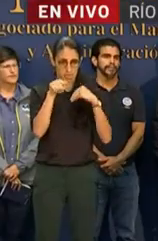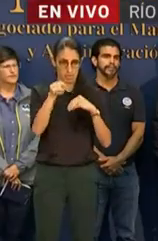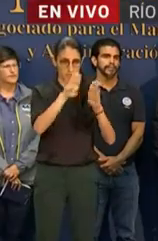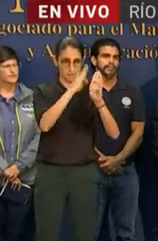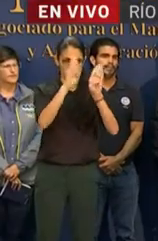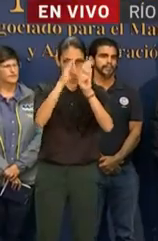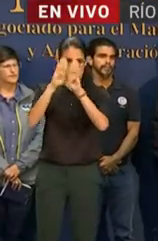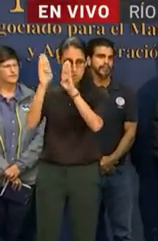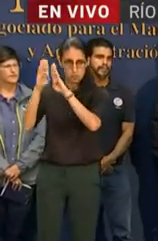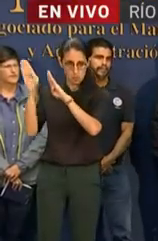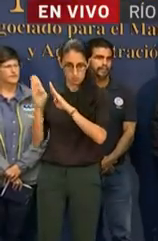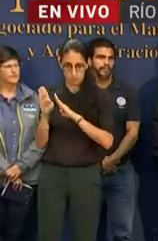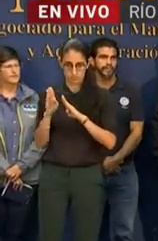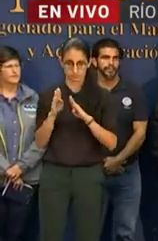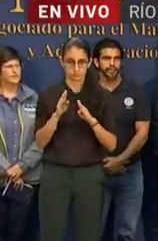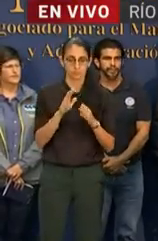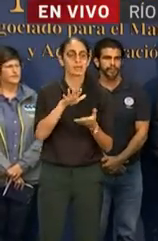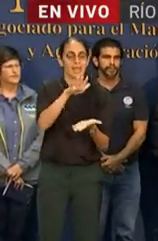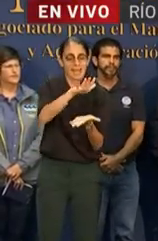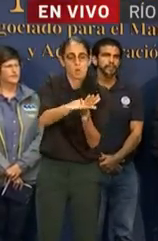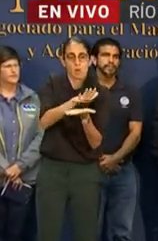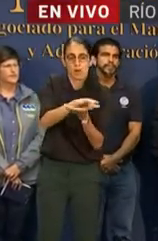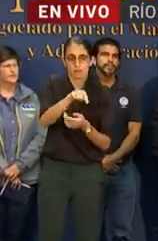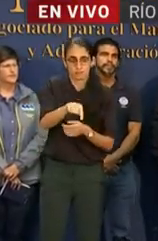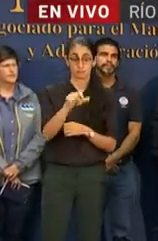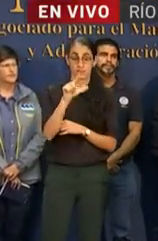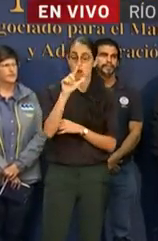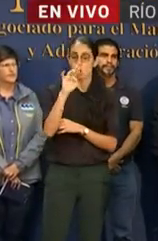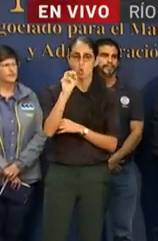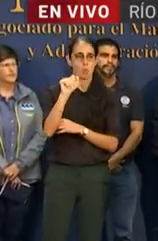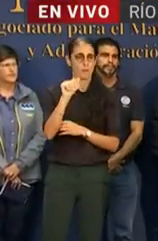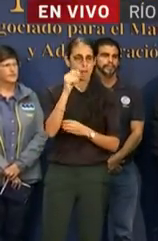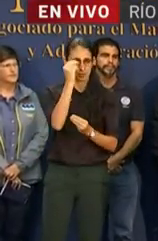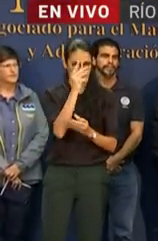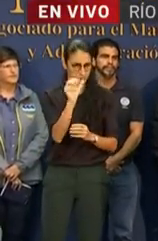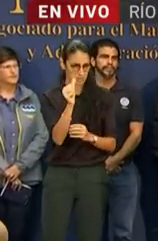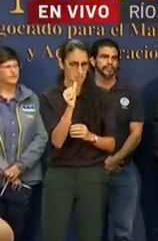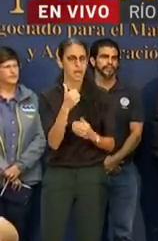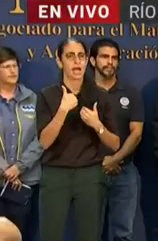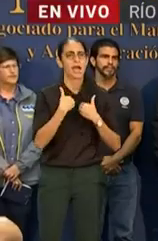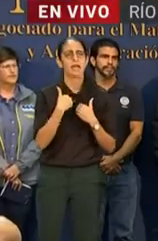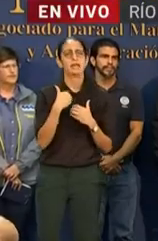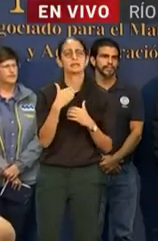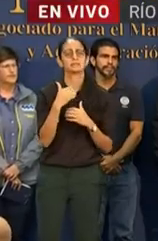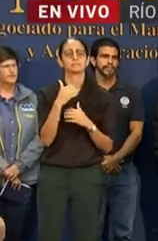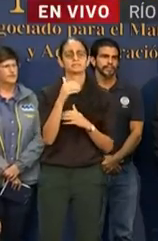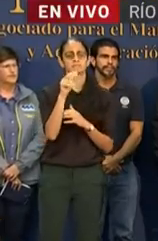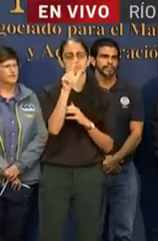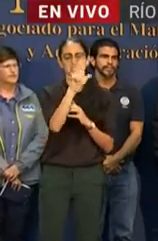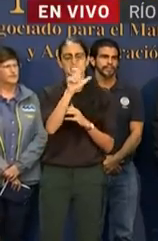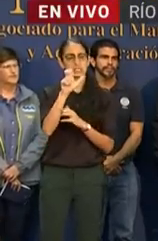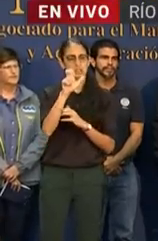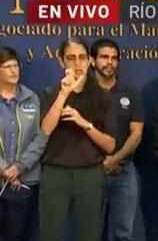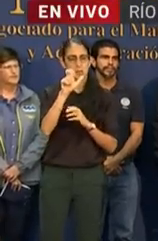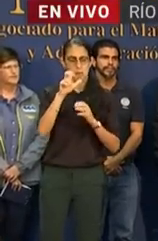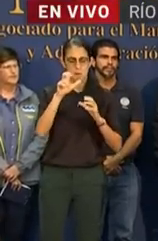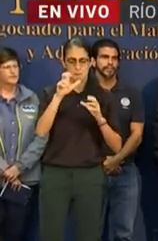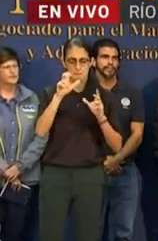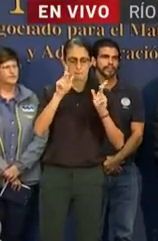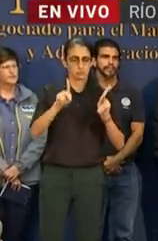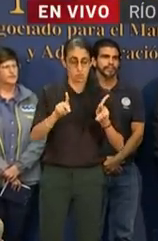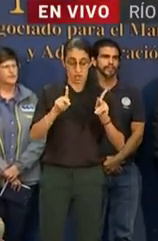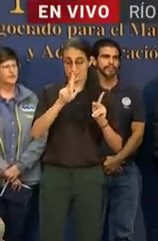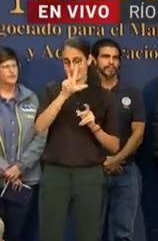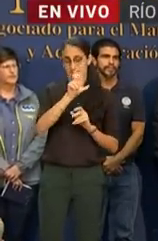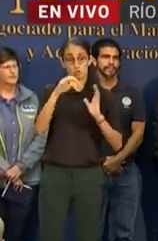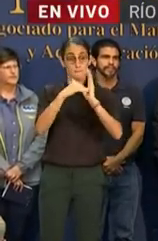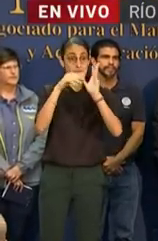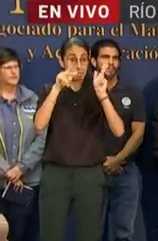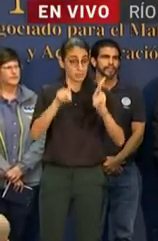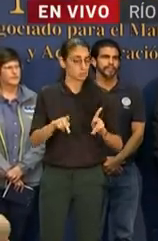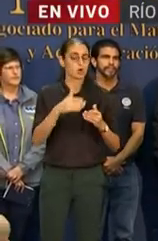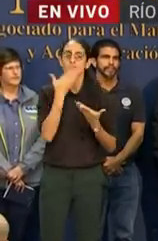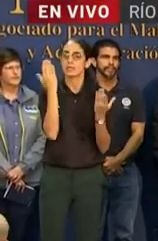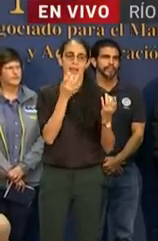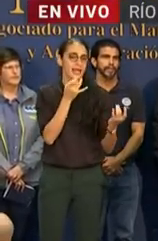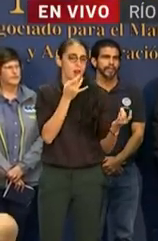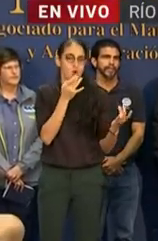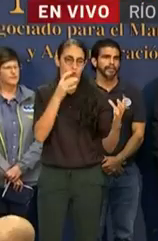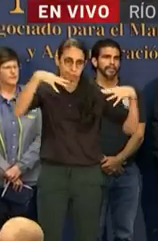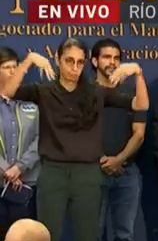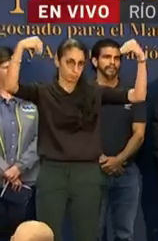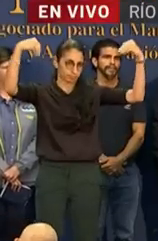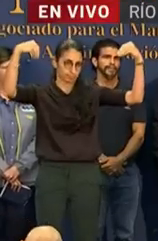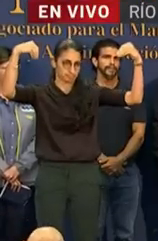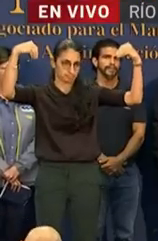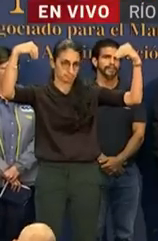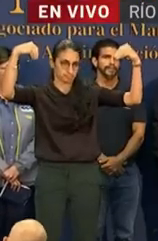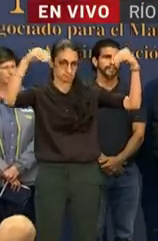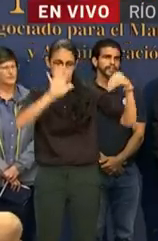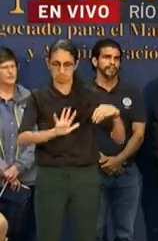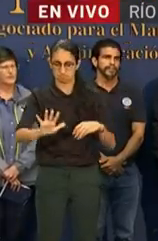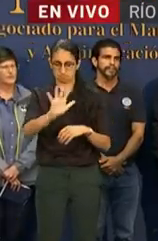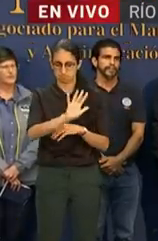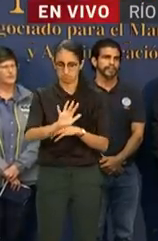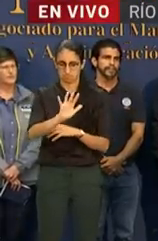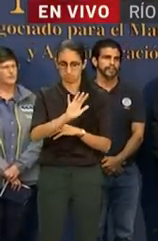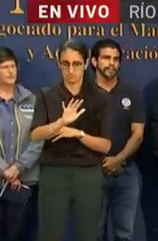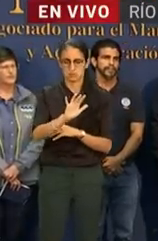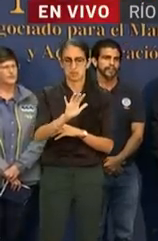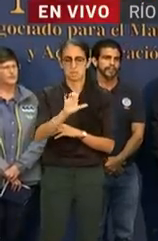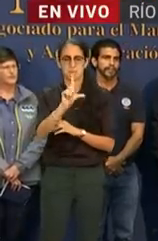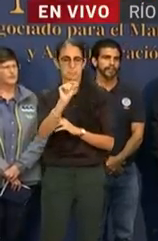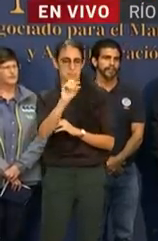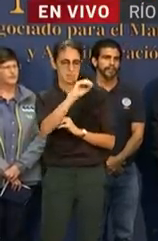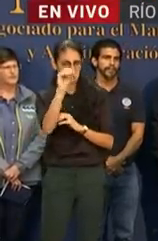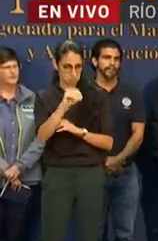ABIERTO AL MEDIO DÍA DE HOY.